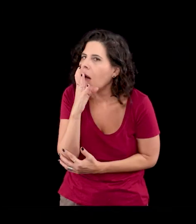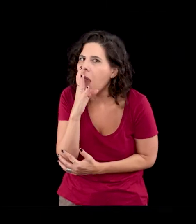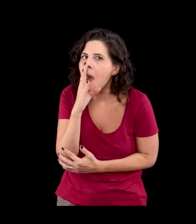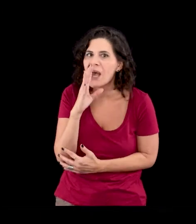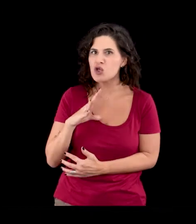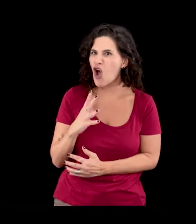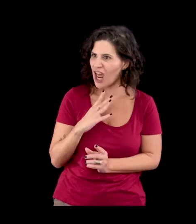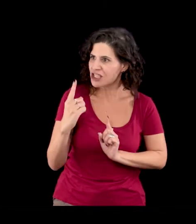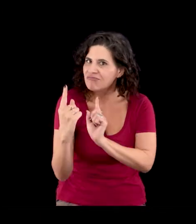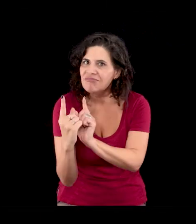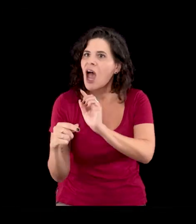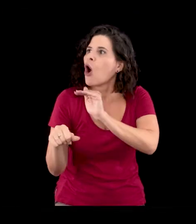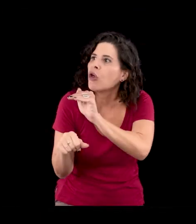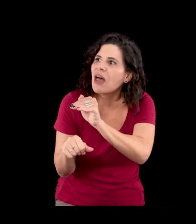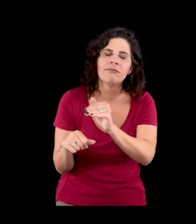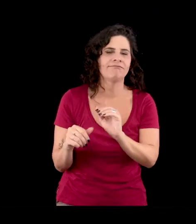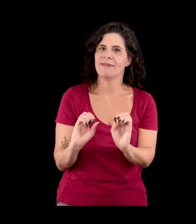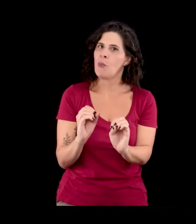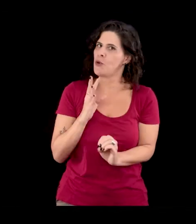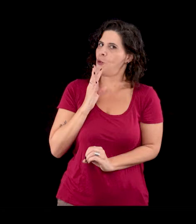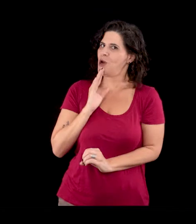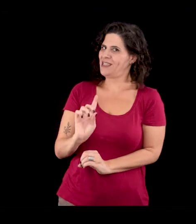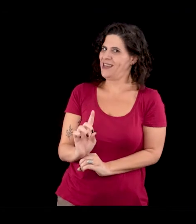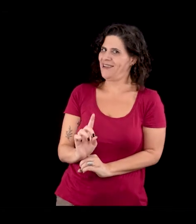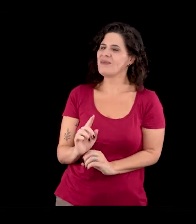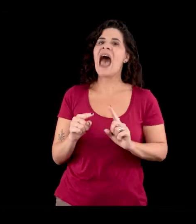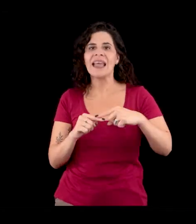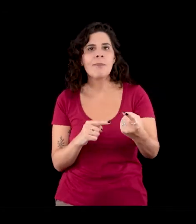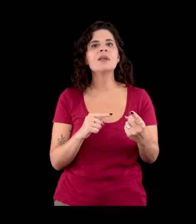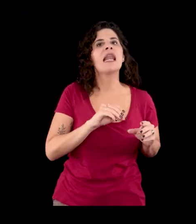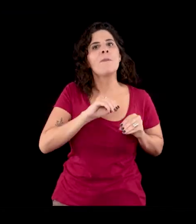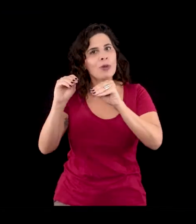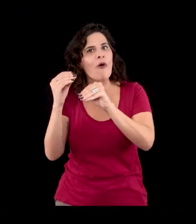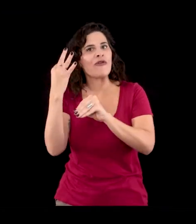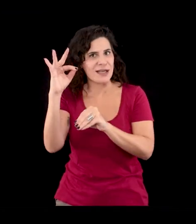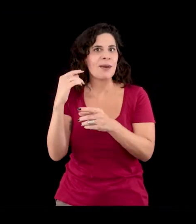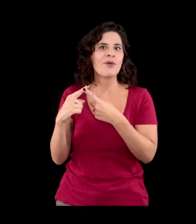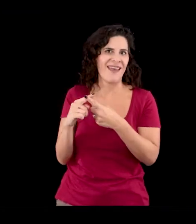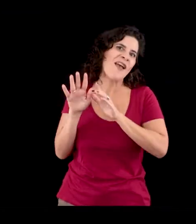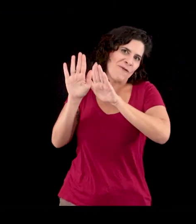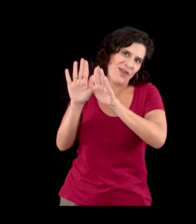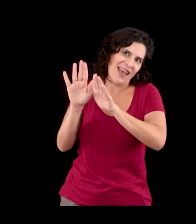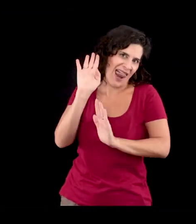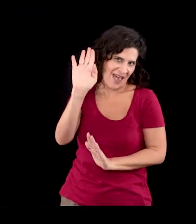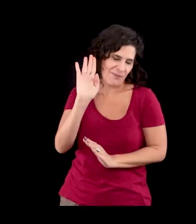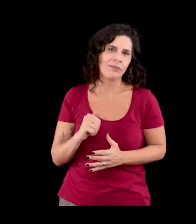mas não tive coragem de falar com ele, porque não o conhecia. Depois ele voltou para a França – porque ele ainda estava na França –